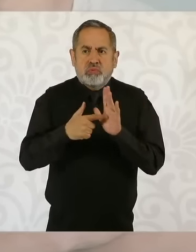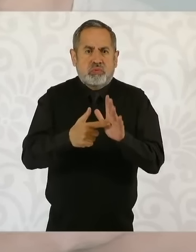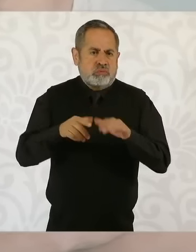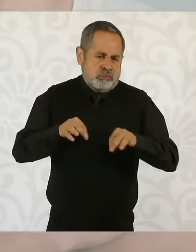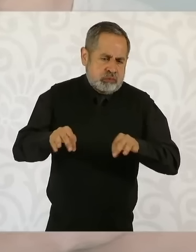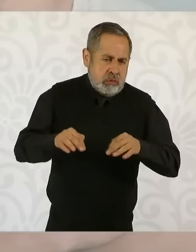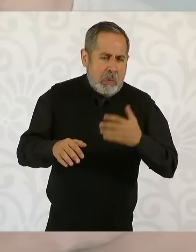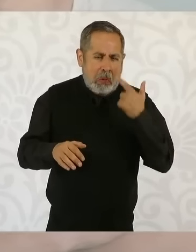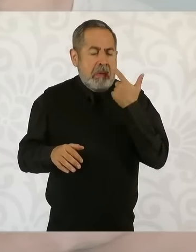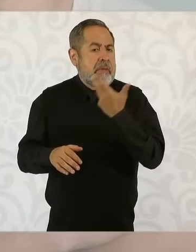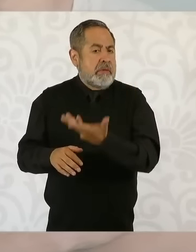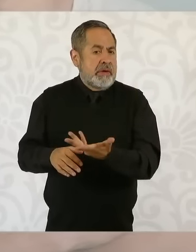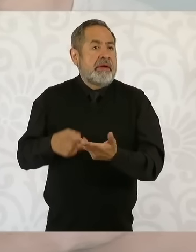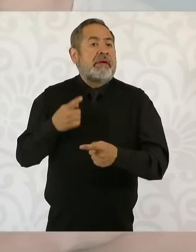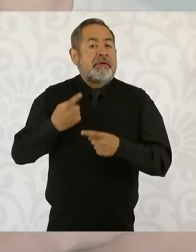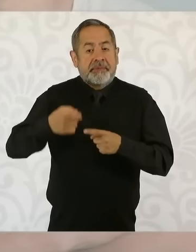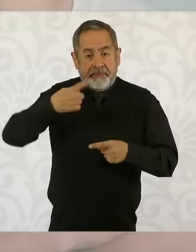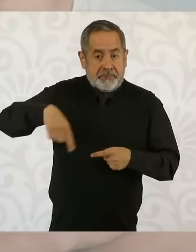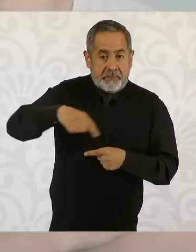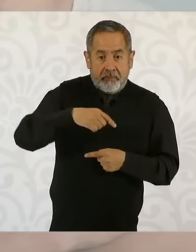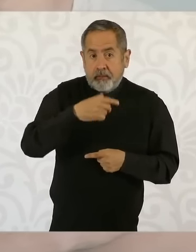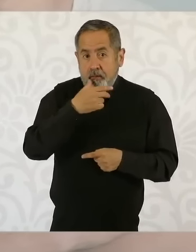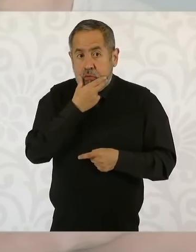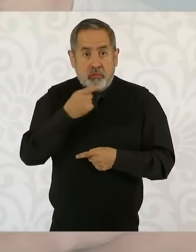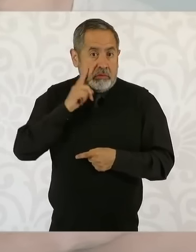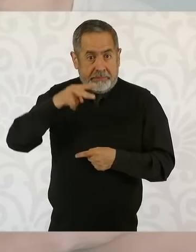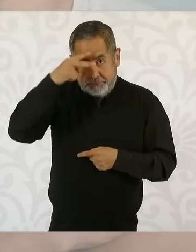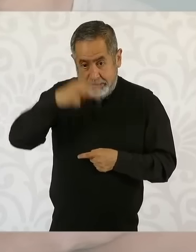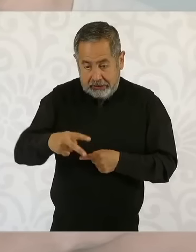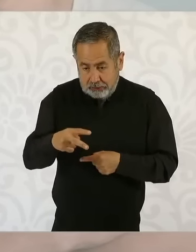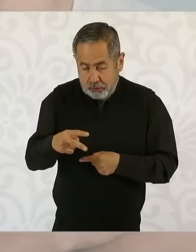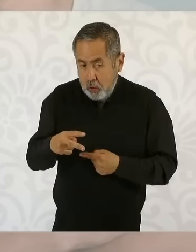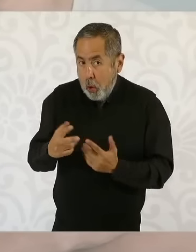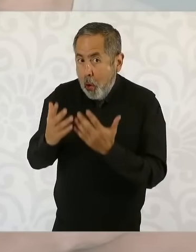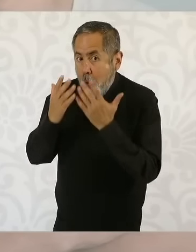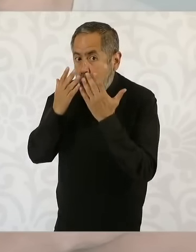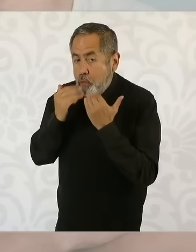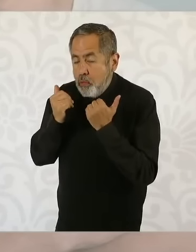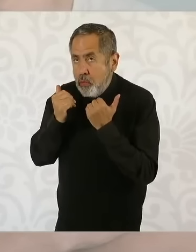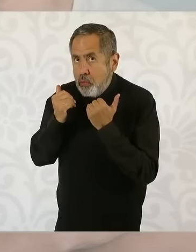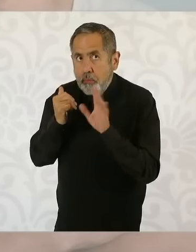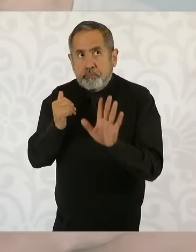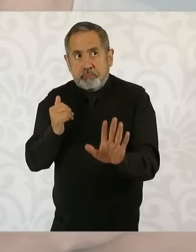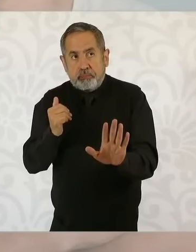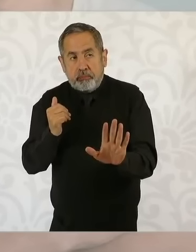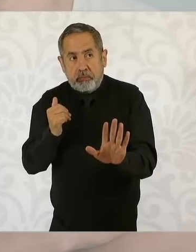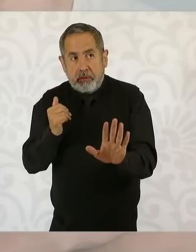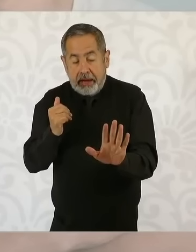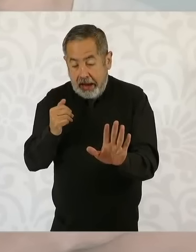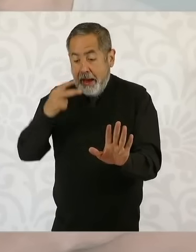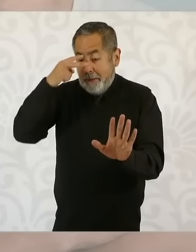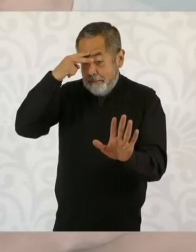¿qué tanto producen los mexicanos indocumentados perdón los mexicanos nacidos en estados unidos o